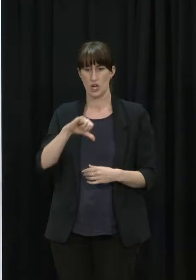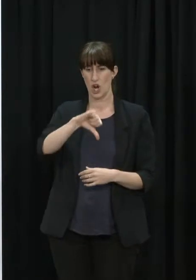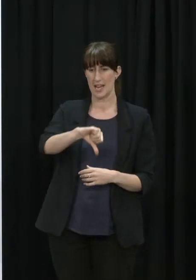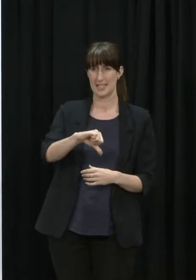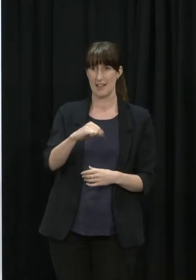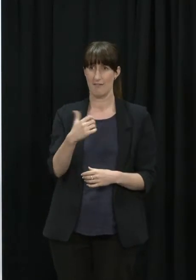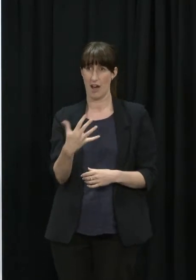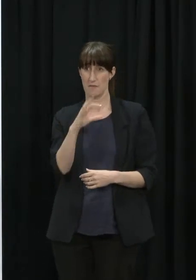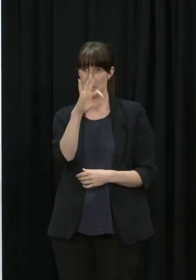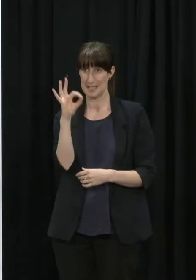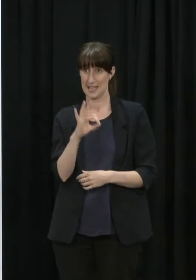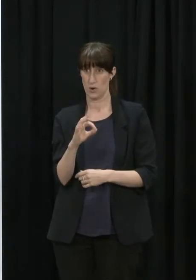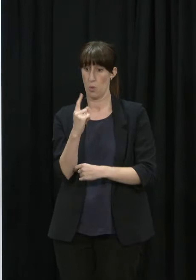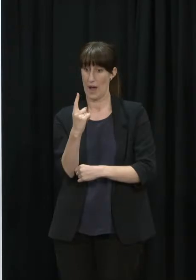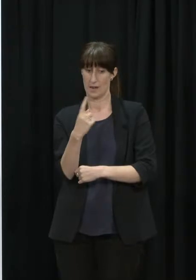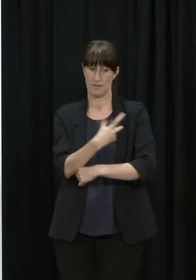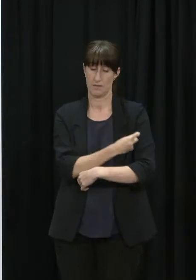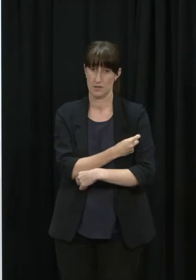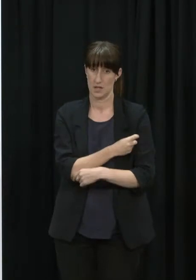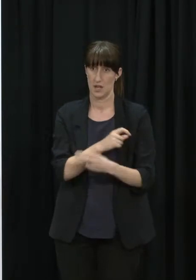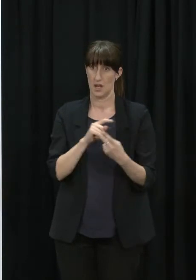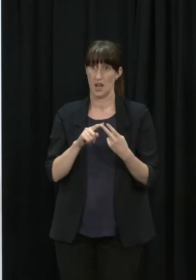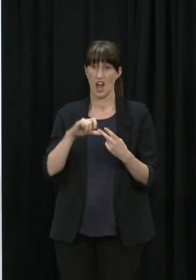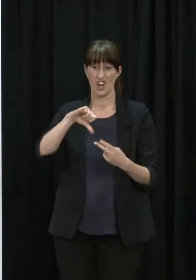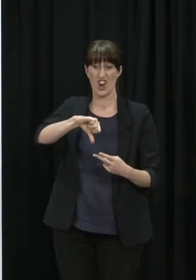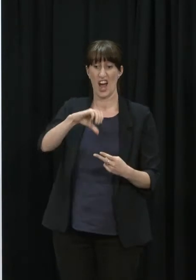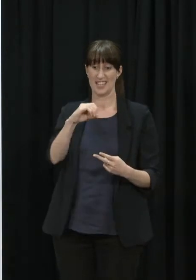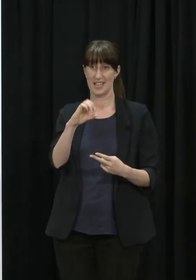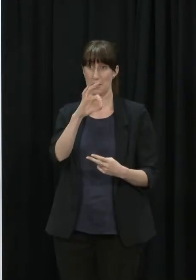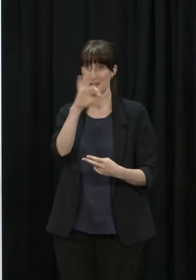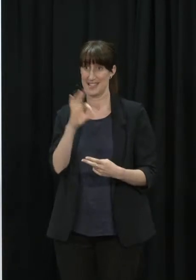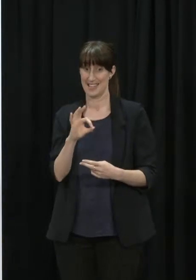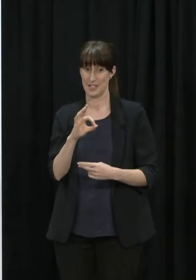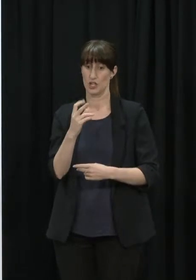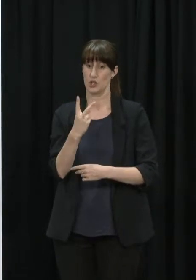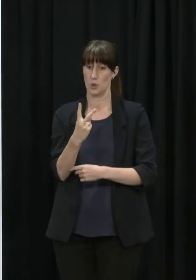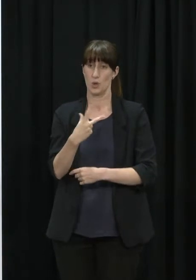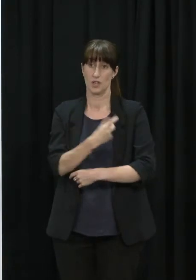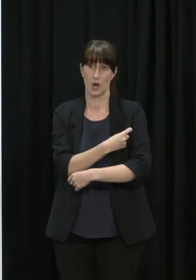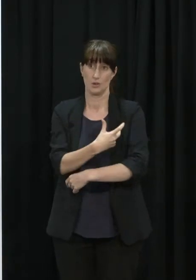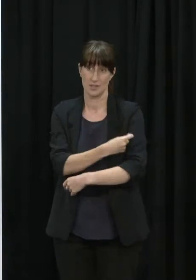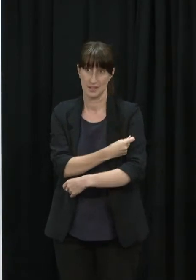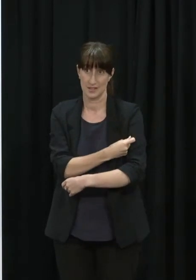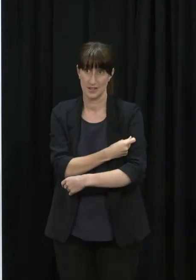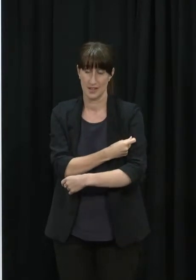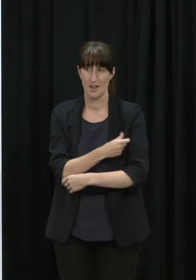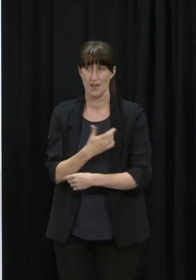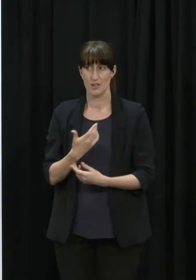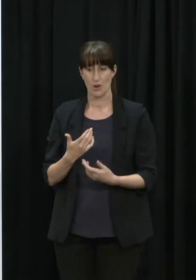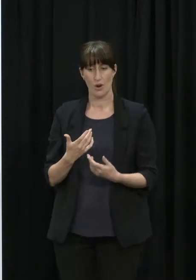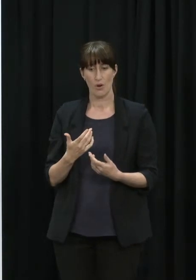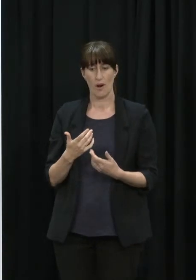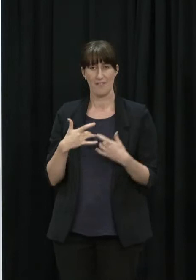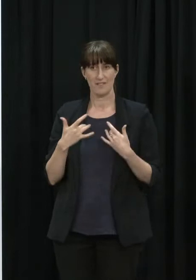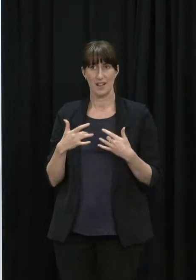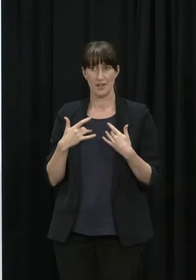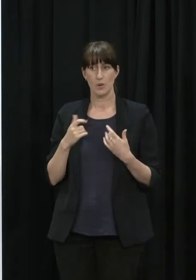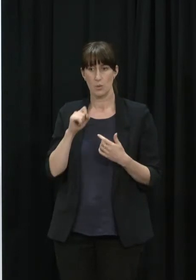whakatakoto i te whainga uaua me te tere mo te waahi kei hea matou e hiahia ana ki te mutunga o Pepuere. Ki taku whakaaro kei te tata ki te 95%